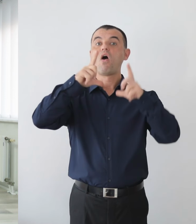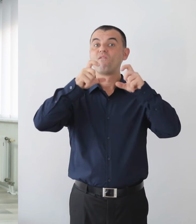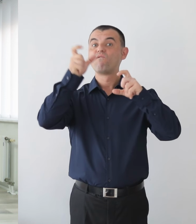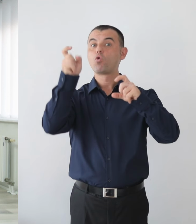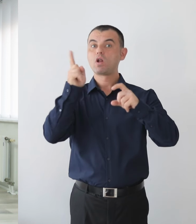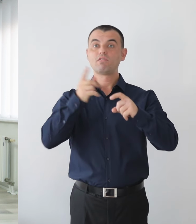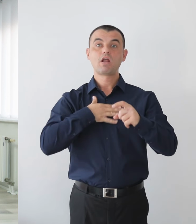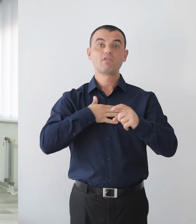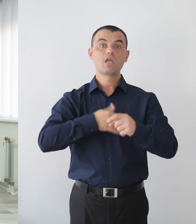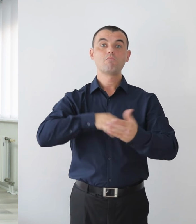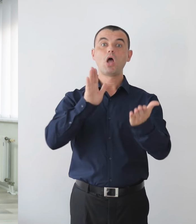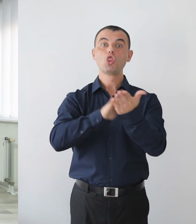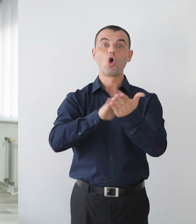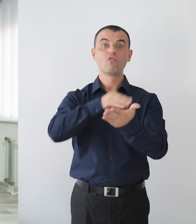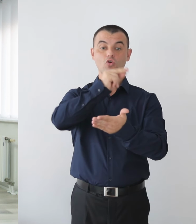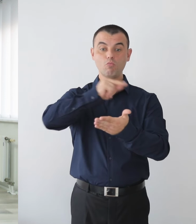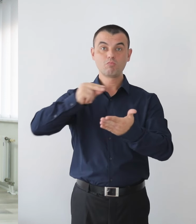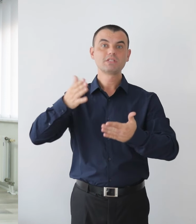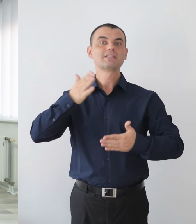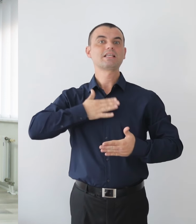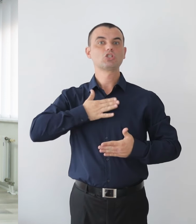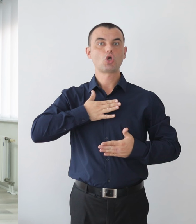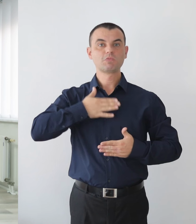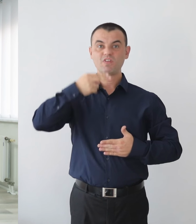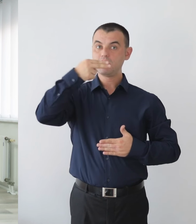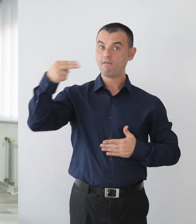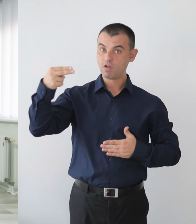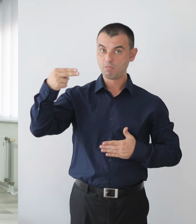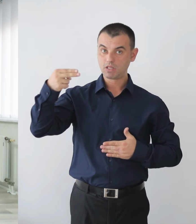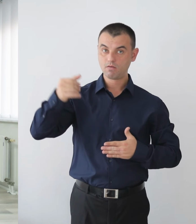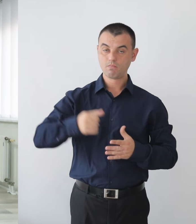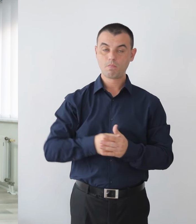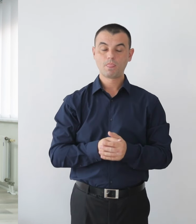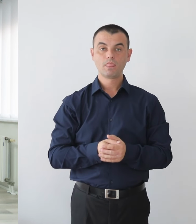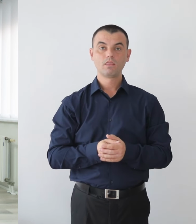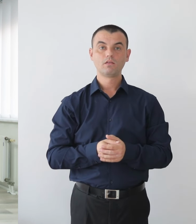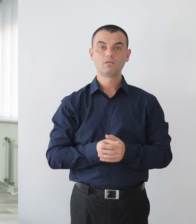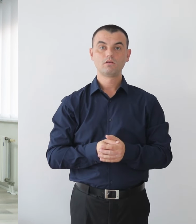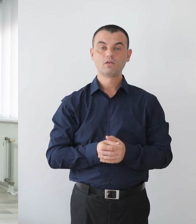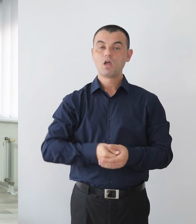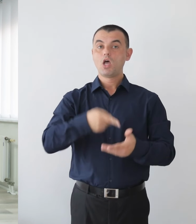фондовия фотограф трябва да има писмено споразумение със собственика. Това споразумение се нарича освобождаване на имоти.